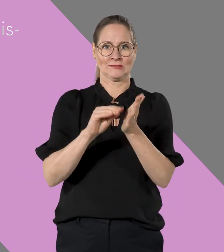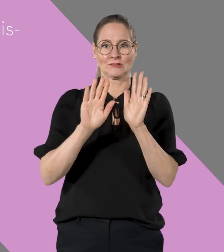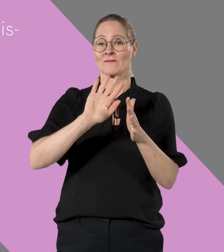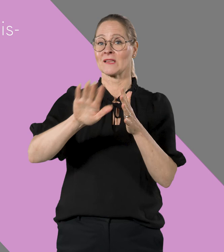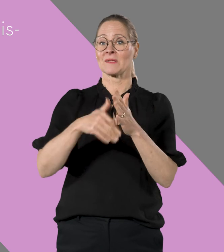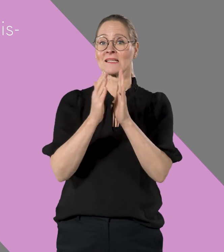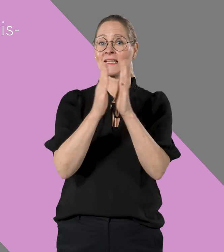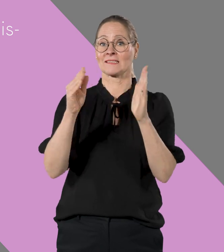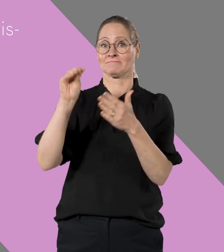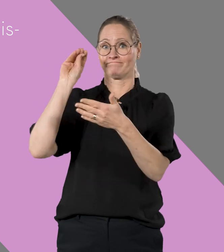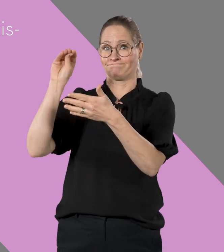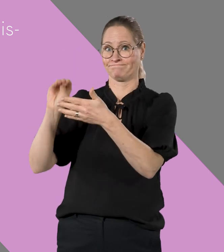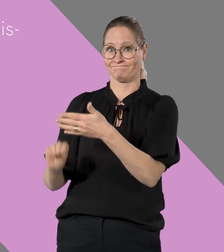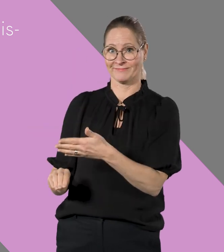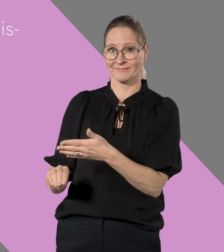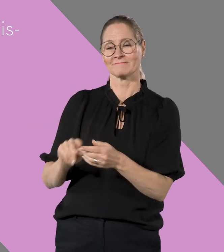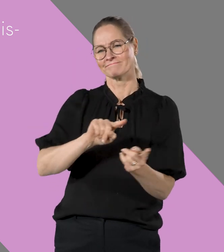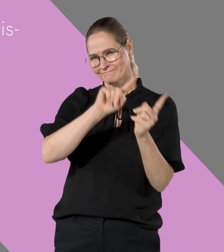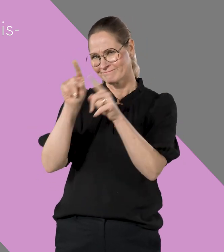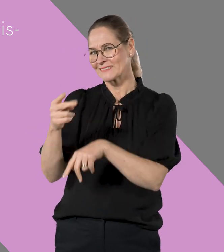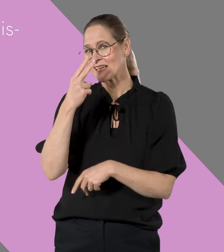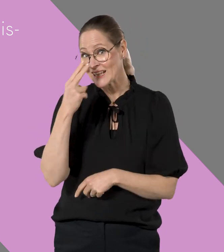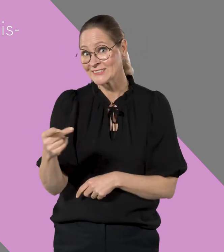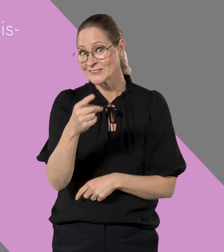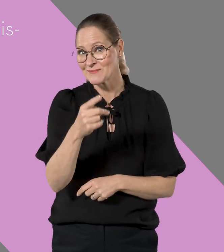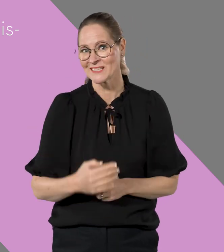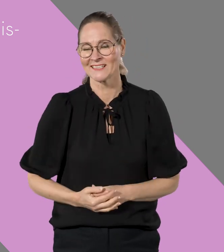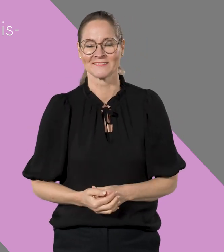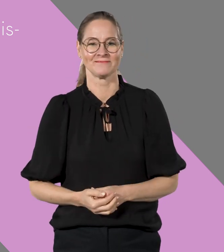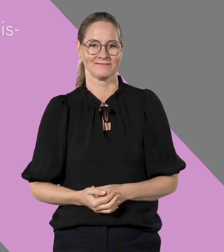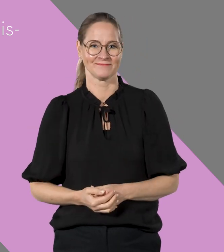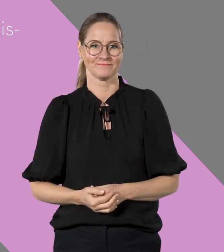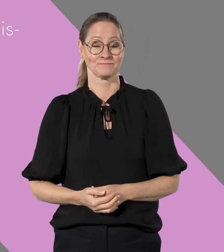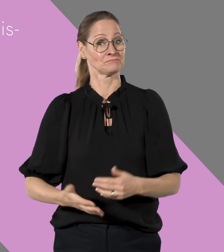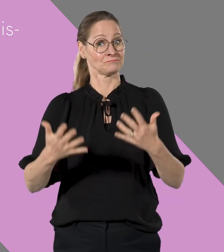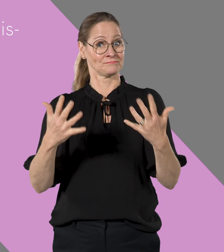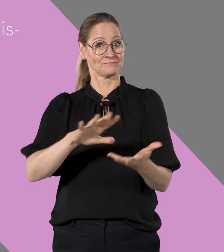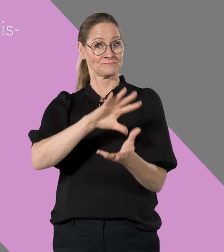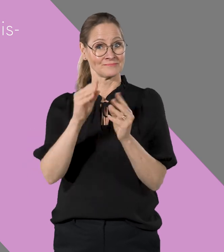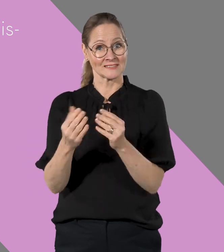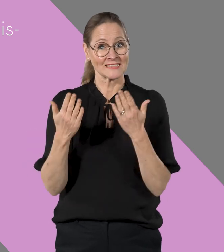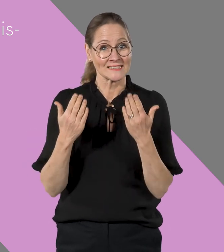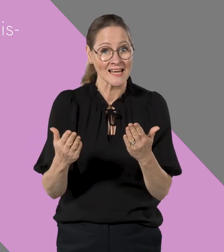Viittomakielisen kirjaston katalogiin. Käykäähän katsomassa! Tällaista tällä kertaa.